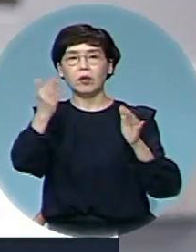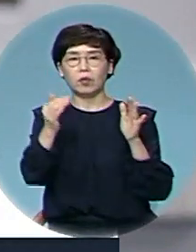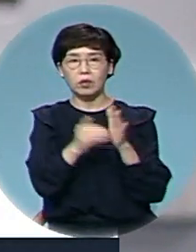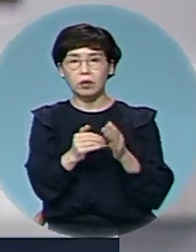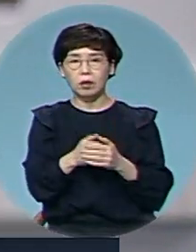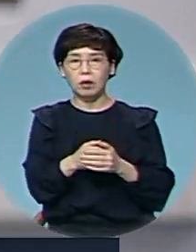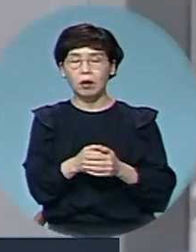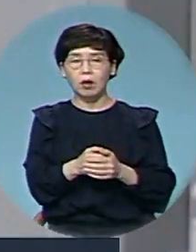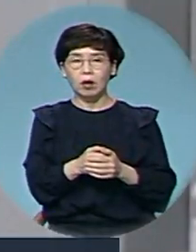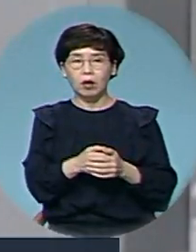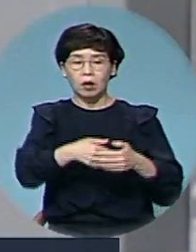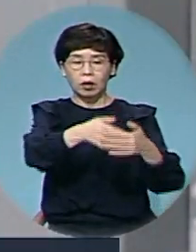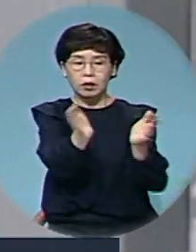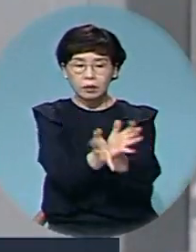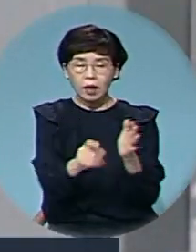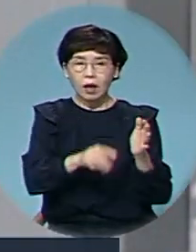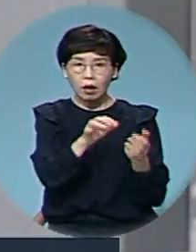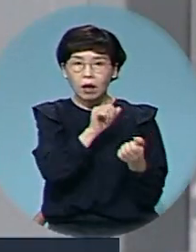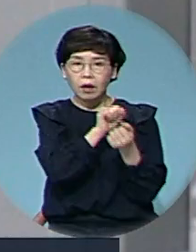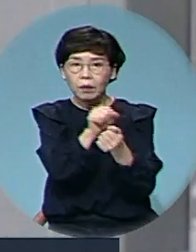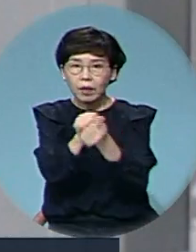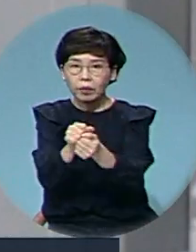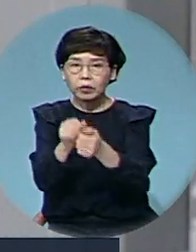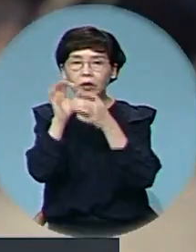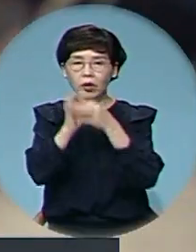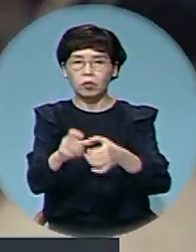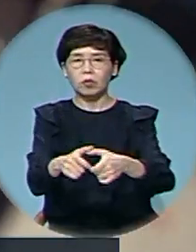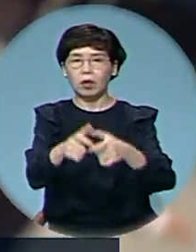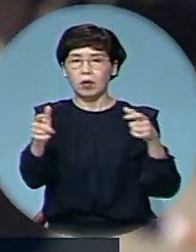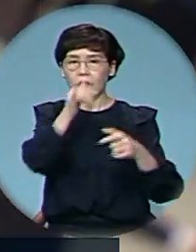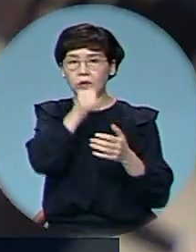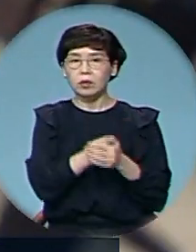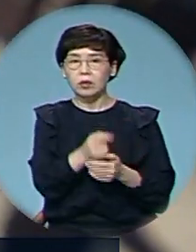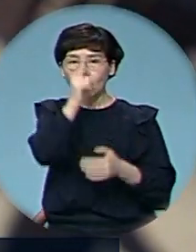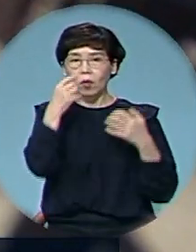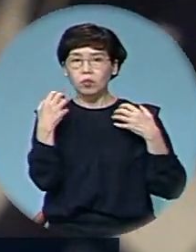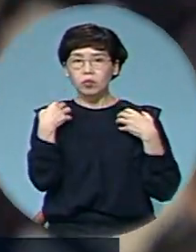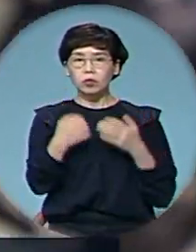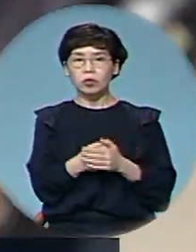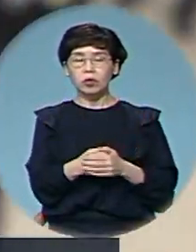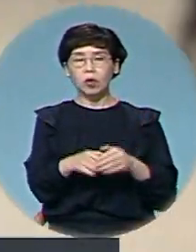집단 감염들로 확산되어 가는 추세입니다. 정부는 지난달 두 차례에 걸쳐 많은